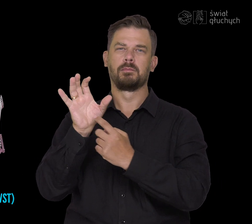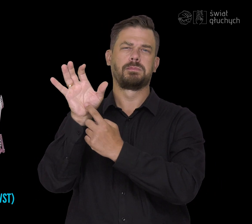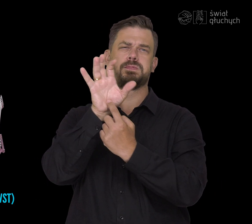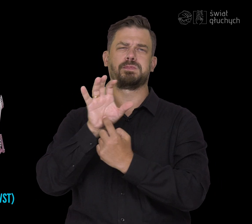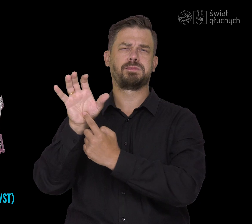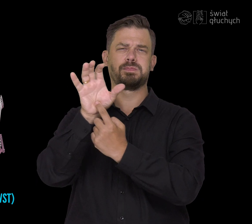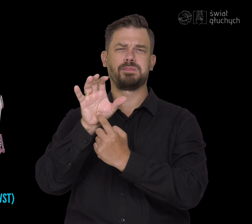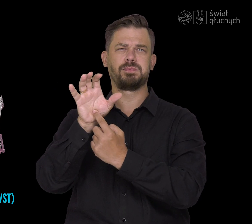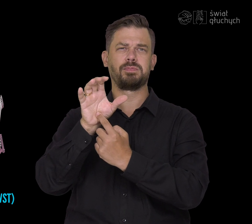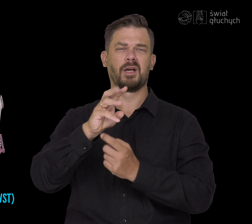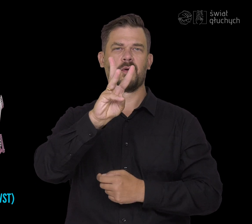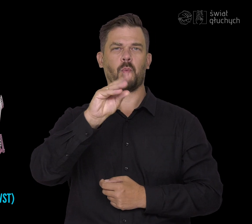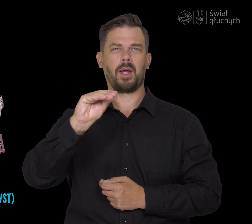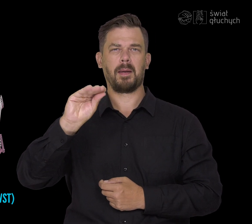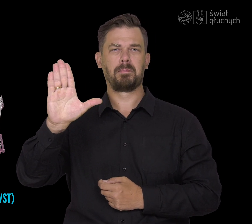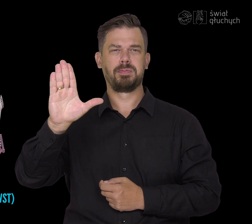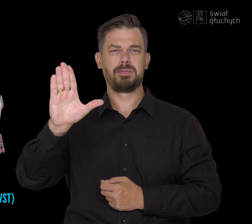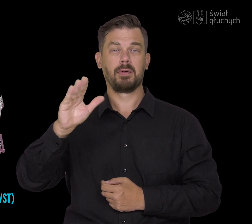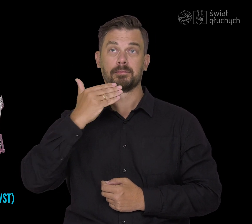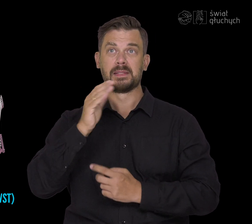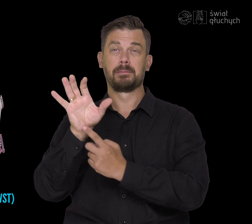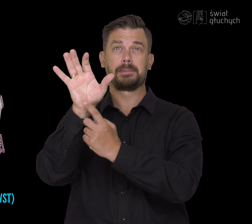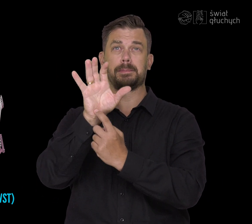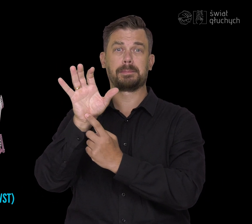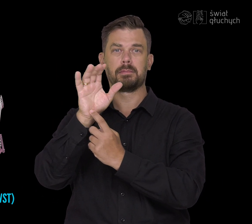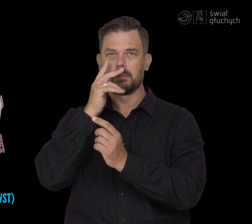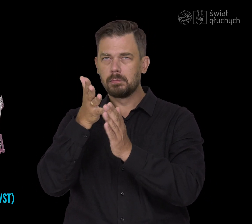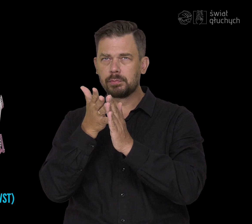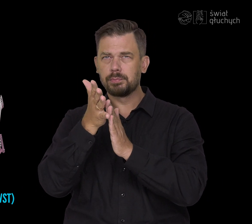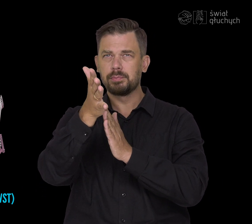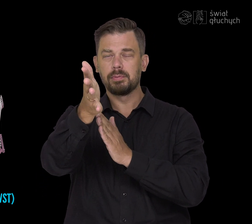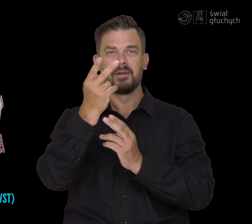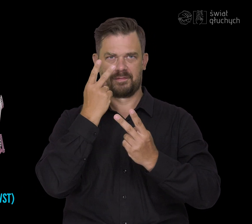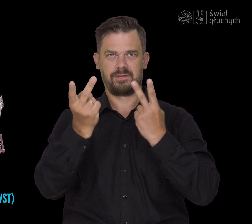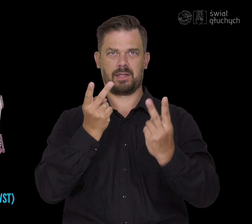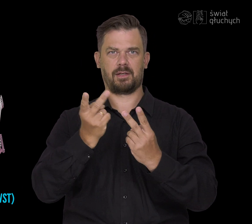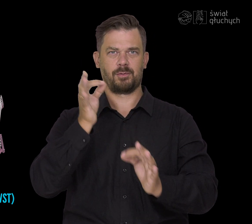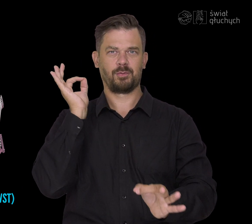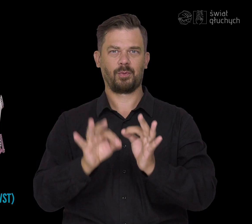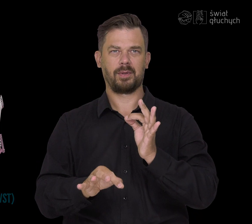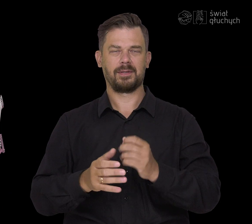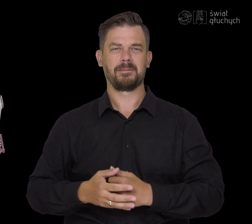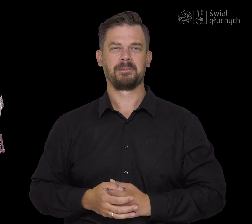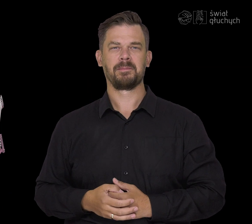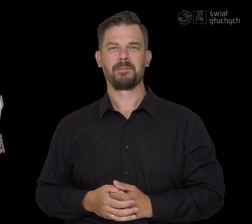to dzięki tak niesamowitym instrumentom jak Kosmiczny Teleskop Jamesa Webba możemy bez problemu podglądać ten odległy glob.